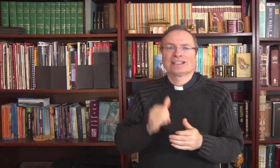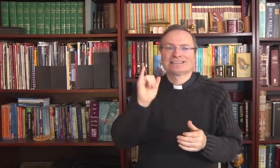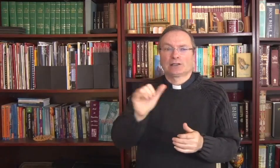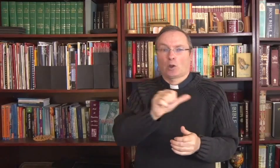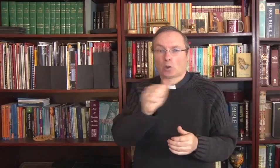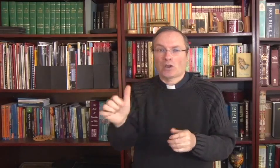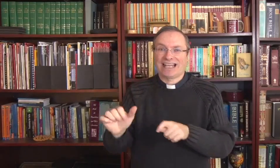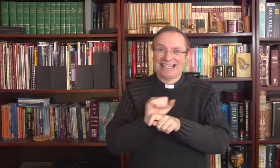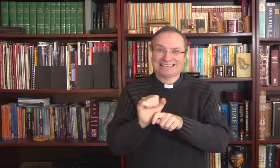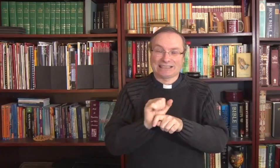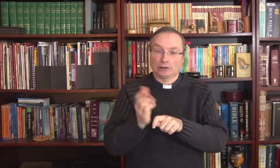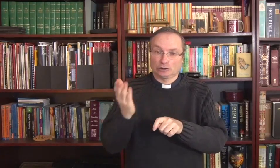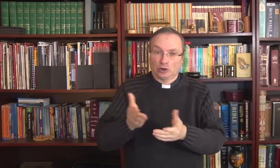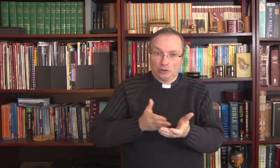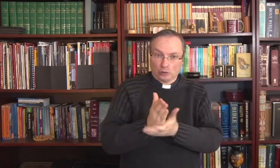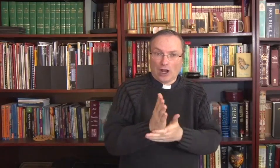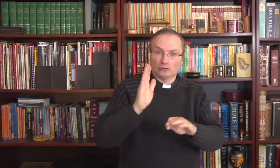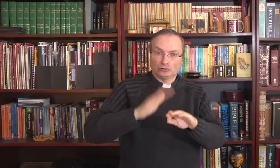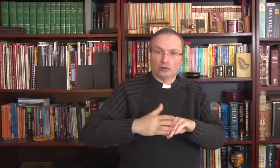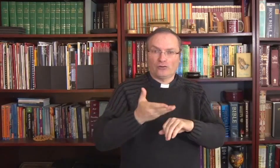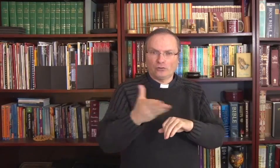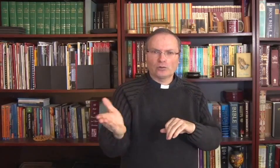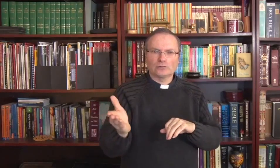Si d’autres exercent ce droit sur vous,